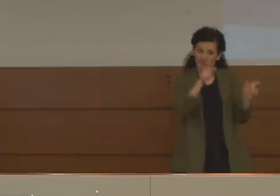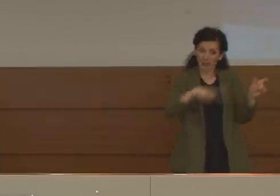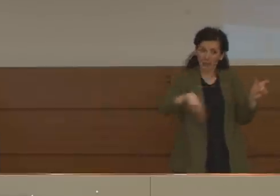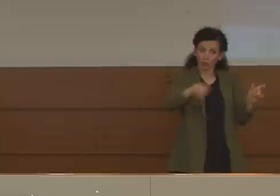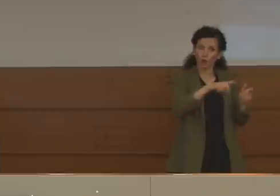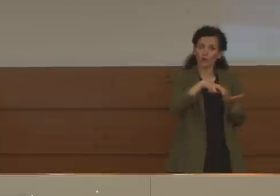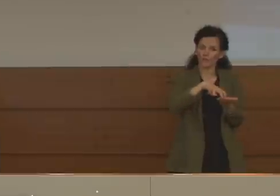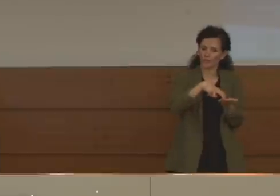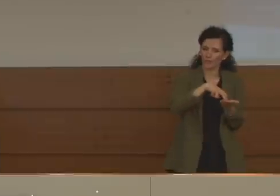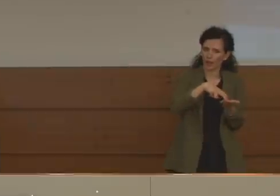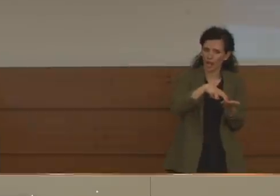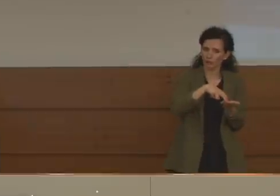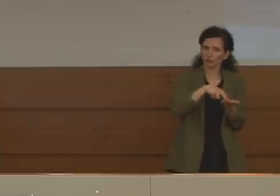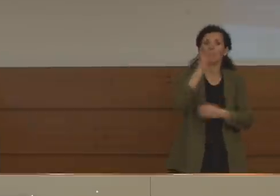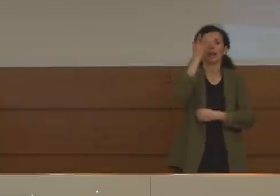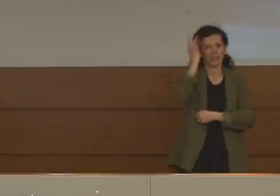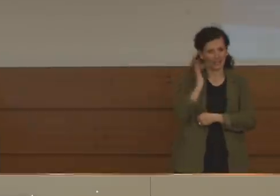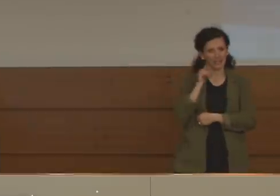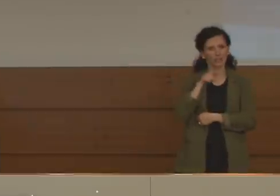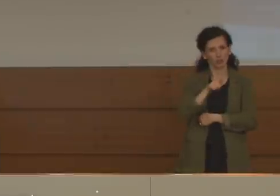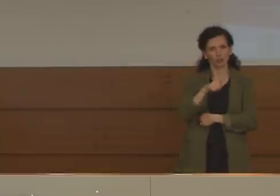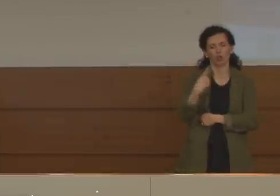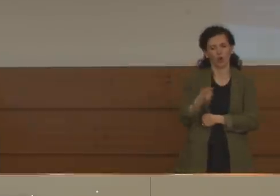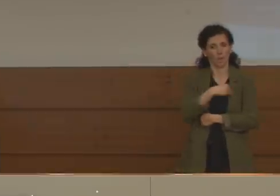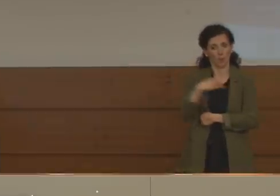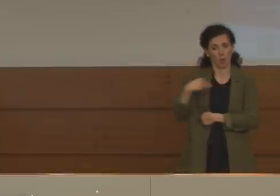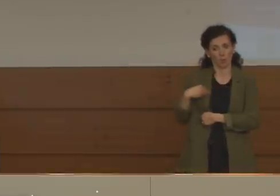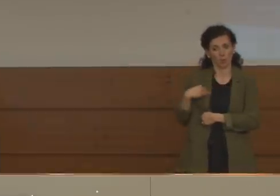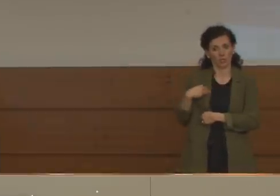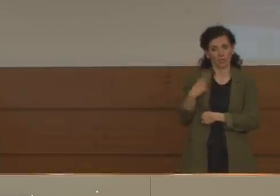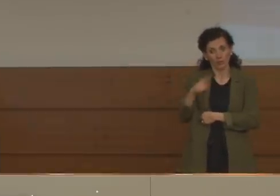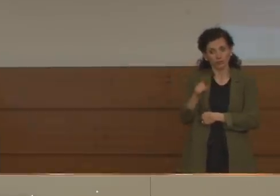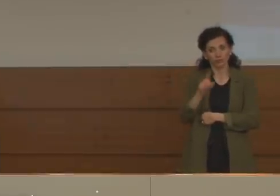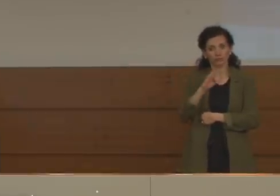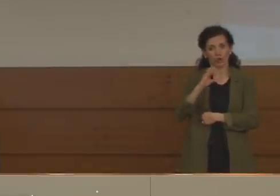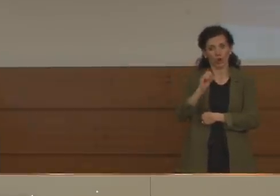che muoiono alla polmonite che viene in seguito al covid? Grazie.